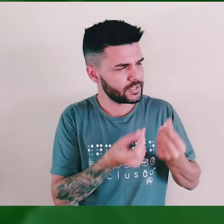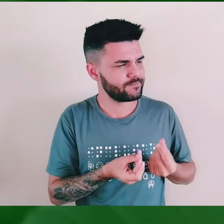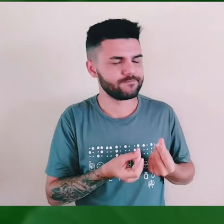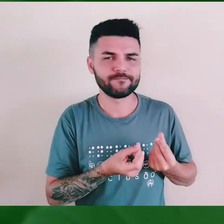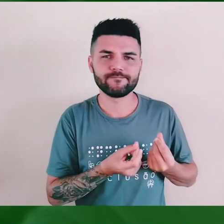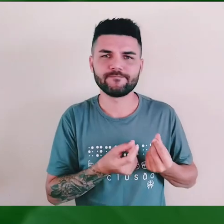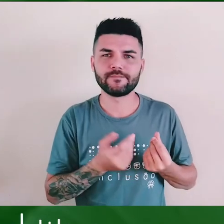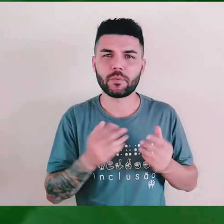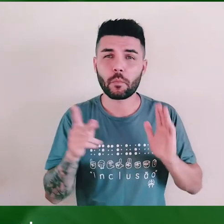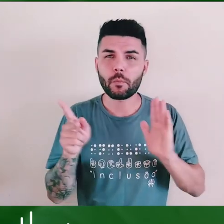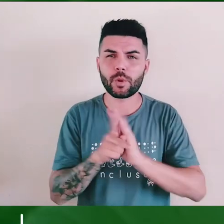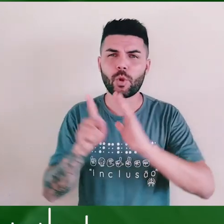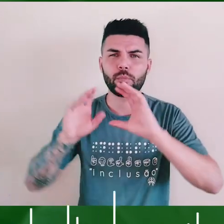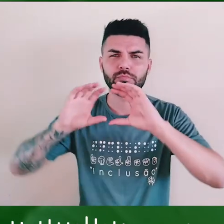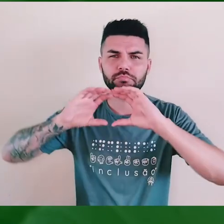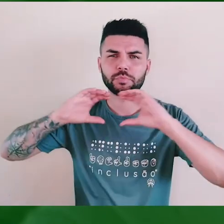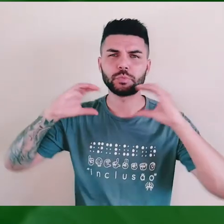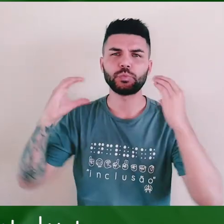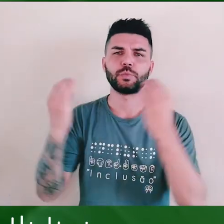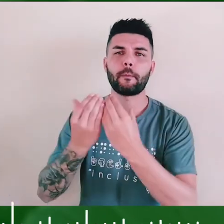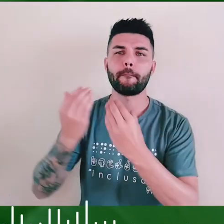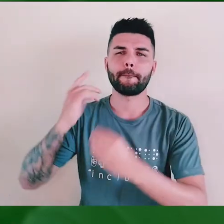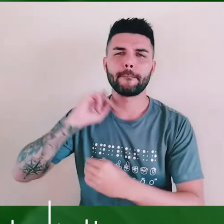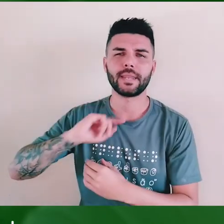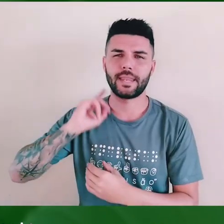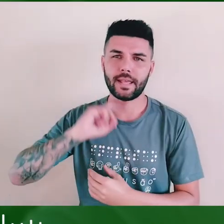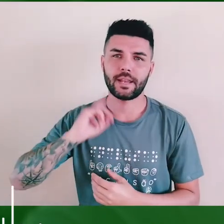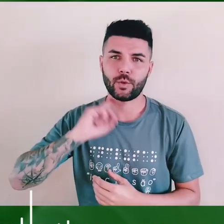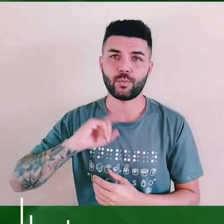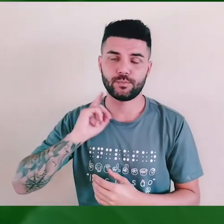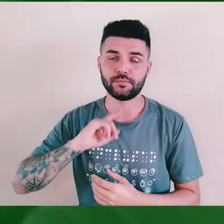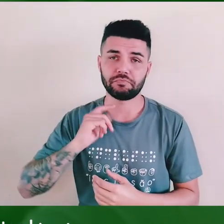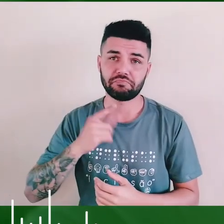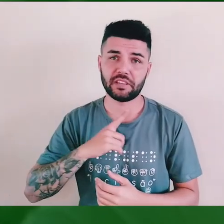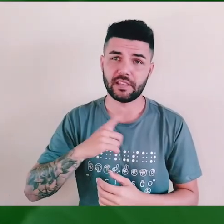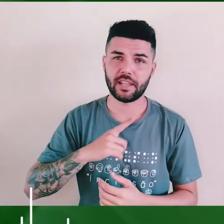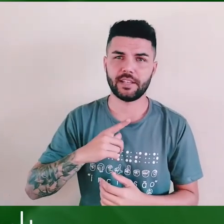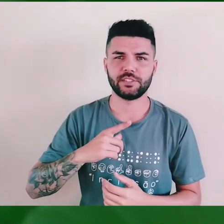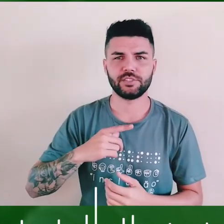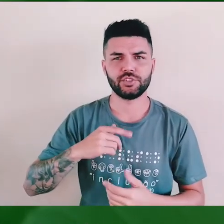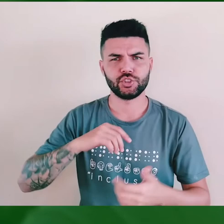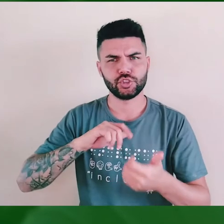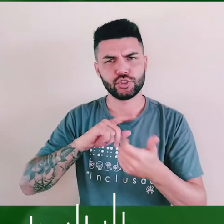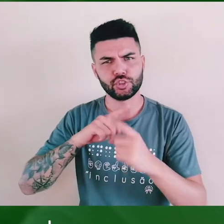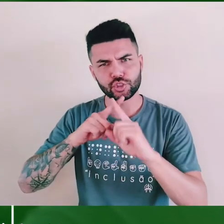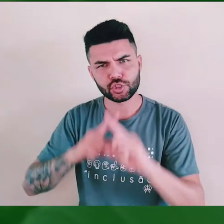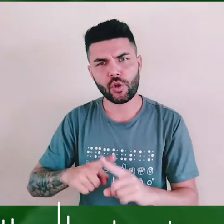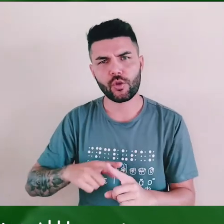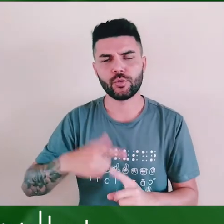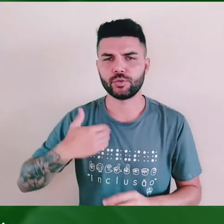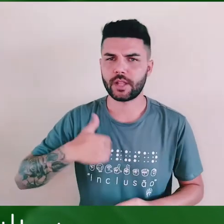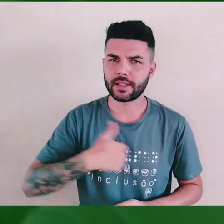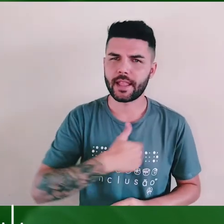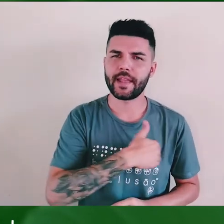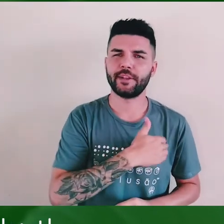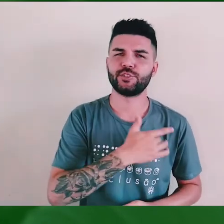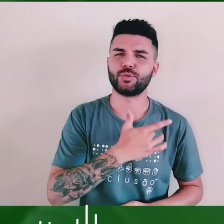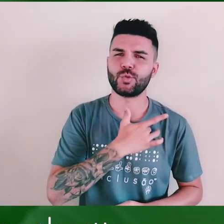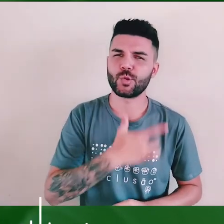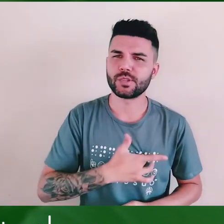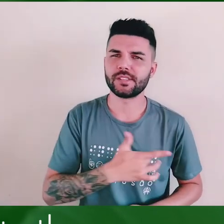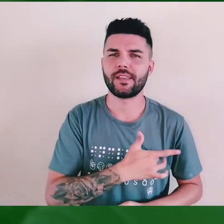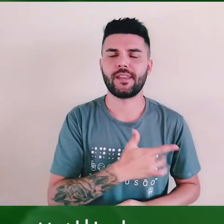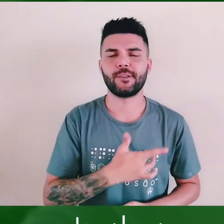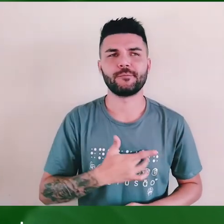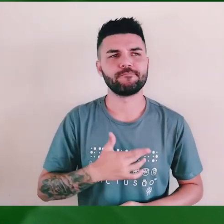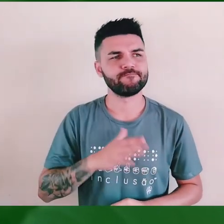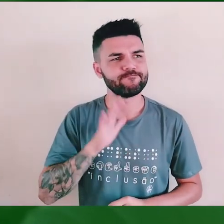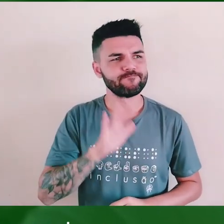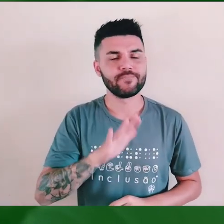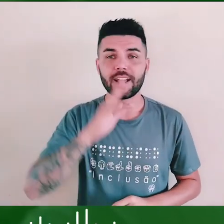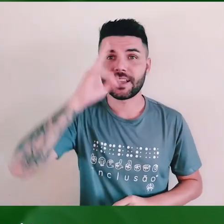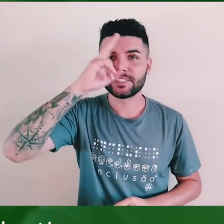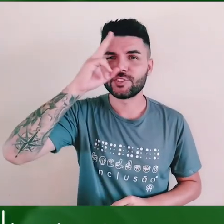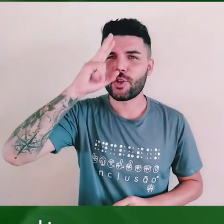sempre fui nos jogos de Atlético e Cruzeiro quando era mais novo, mas de histórico assim,